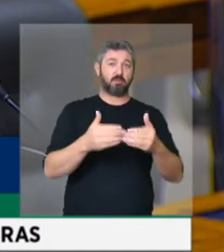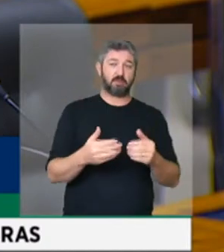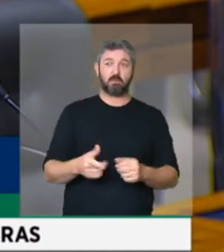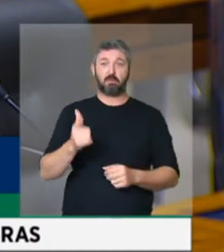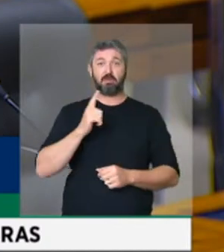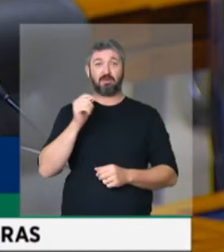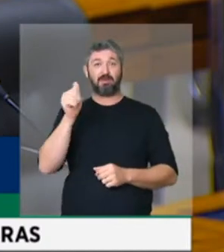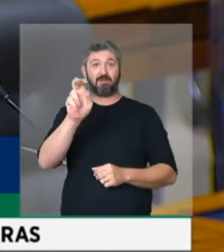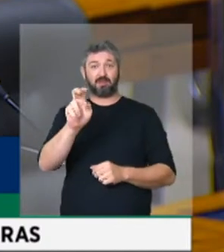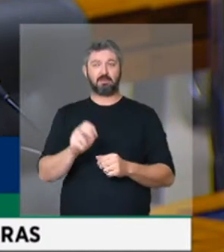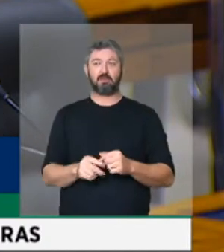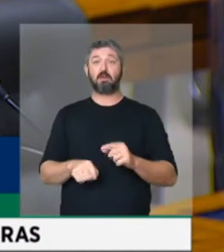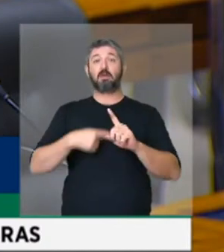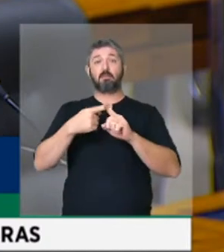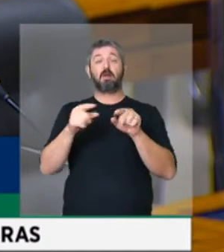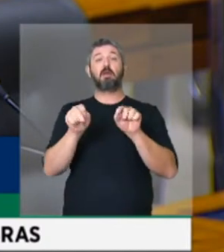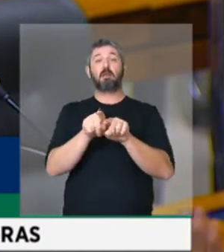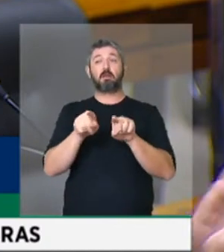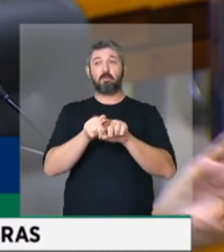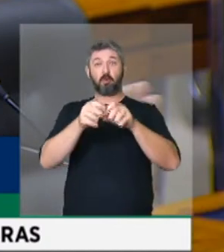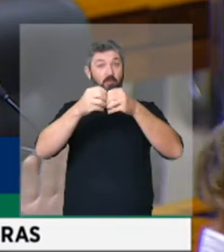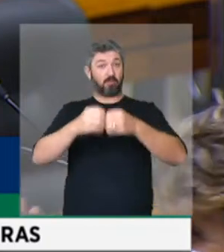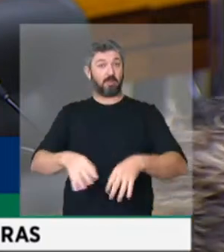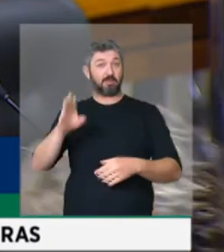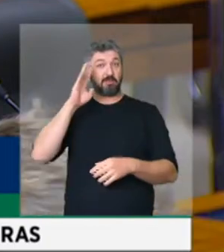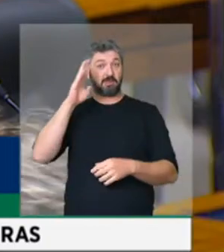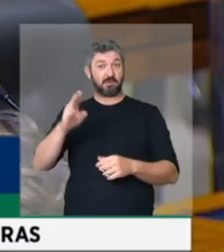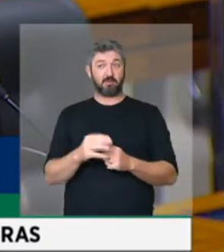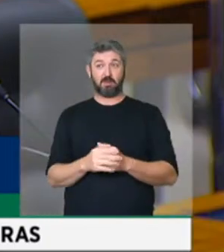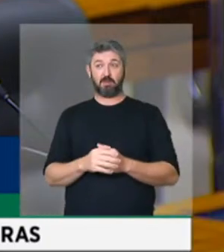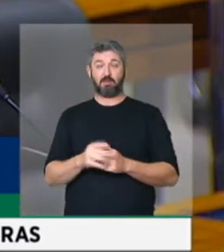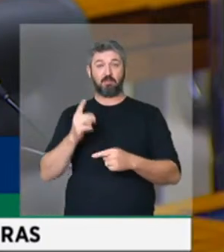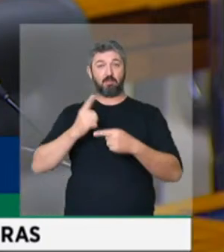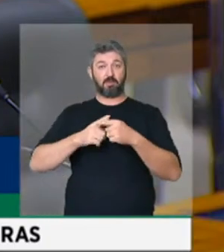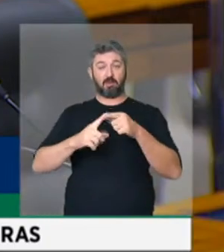DAS COMISSÕES. SÃO 15. ALÉM DO GRANDE PREJUÍZO, PRESIDENTE, DO GRANDE PREJUÍZO DE NÃO AVALIARMOS